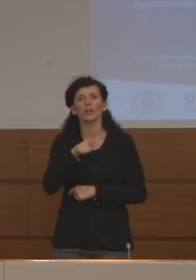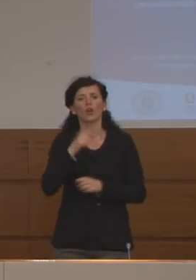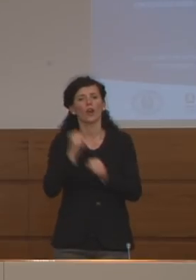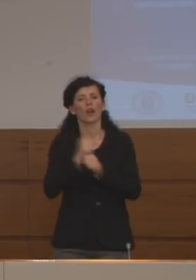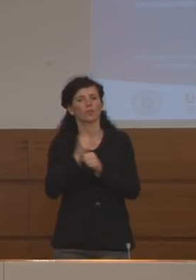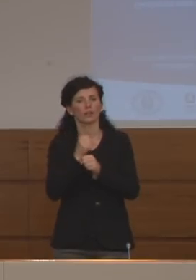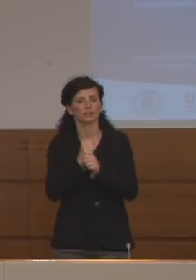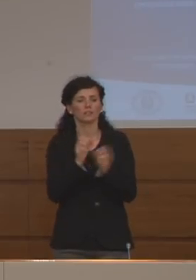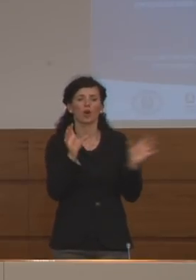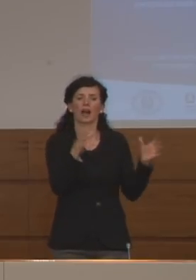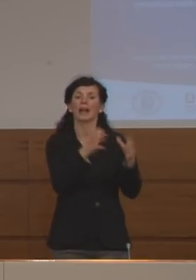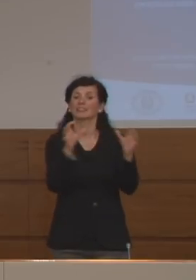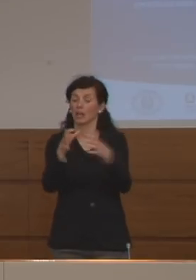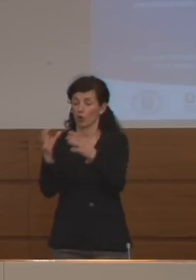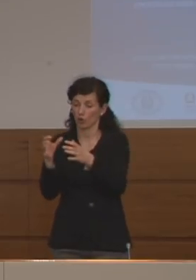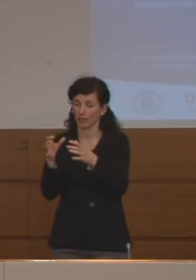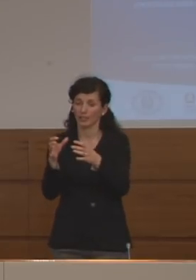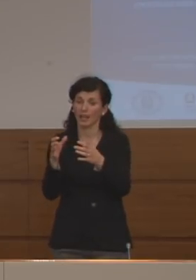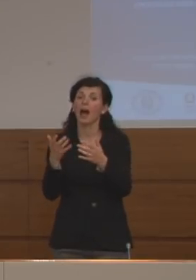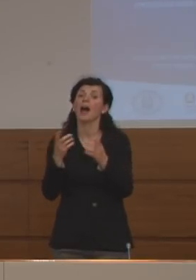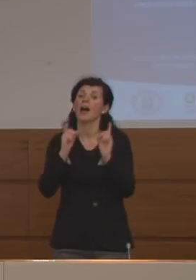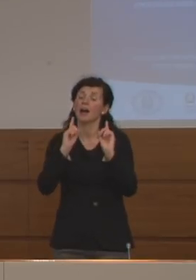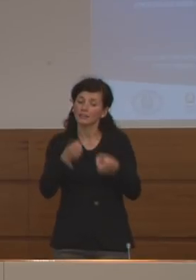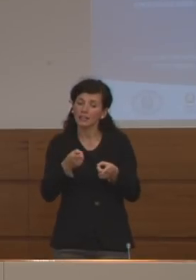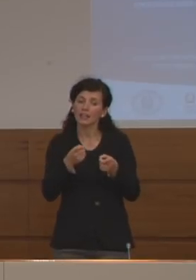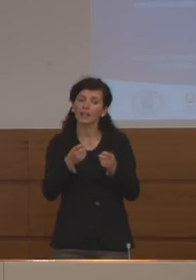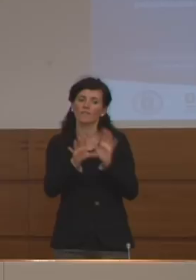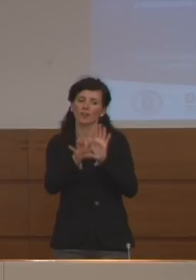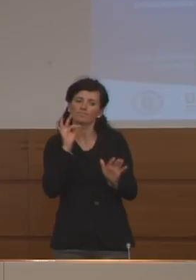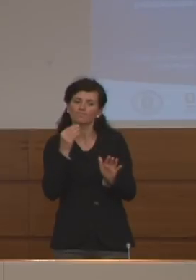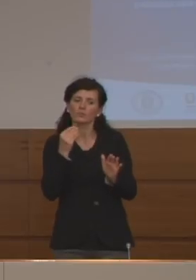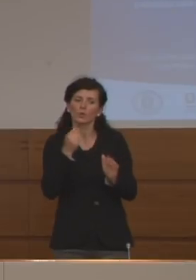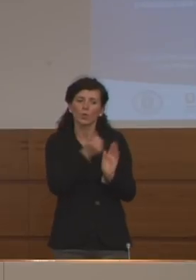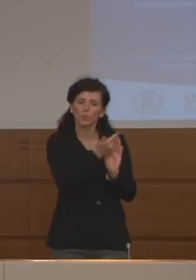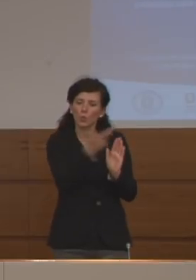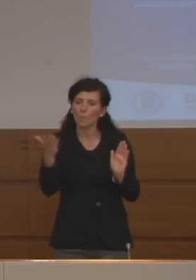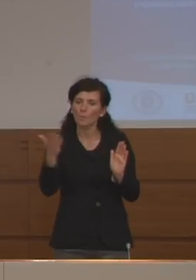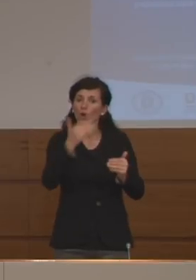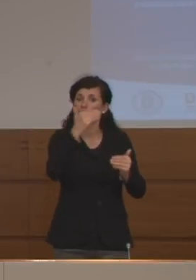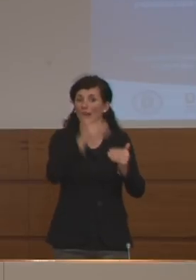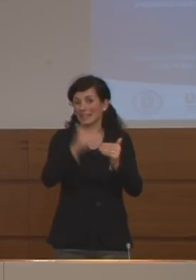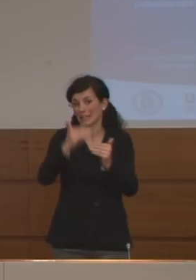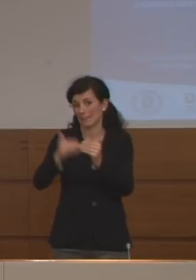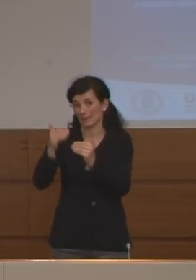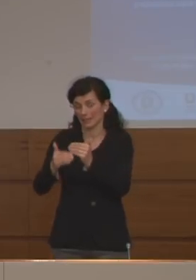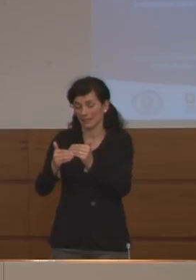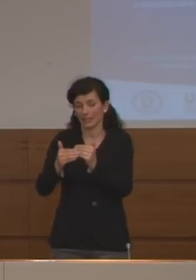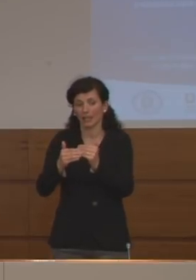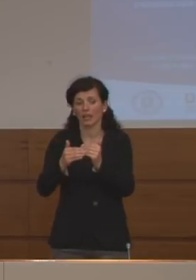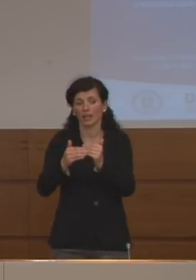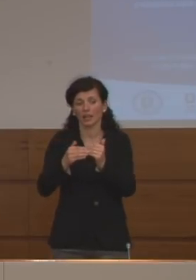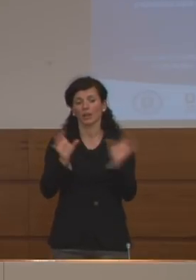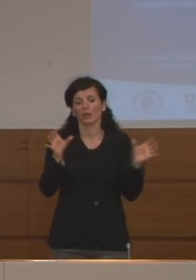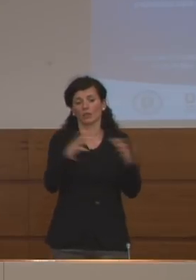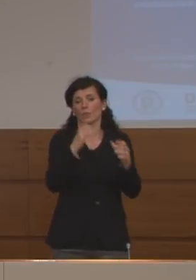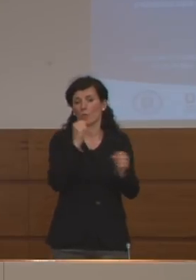un numero limitato di profili lavorativi e delle differenze regionali.